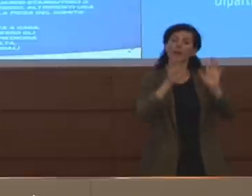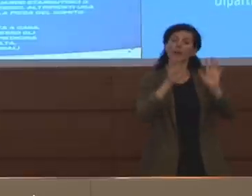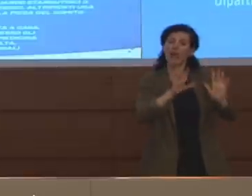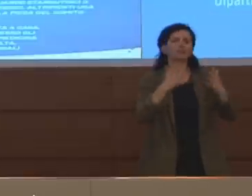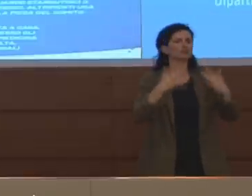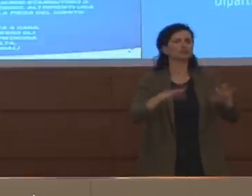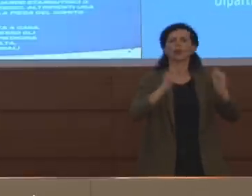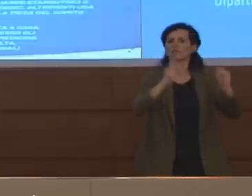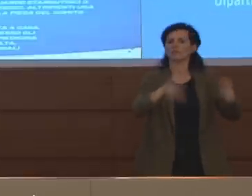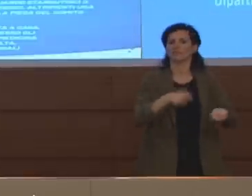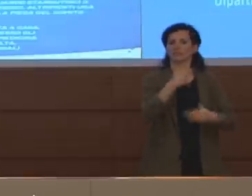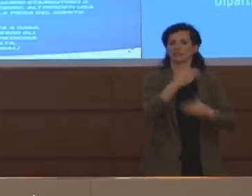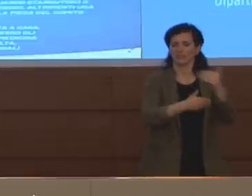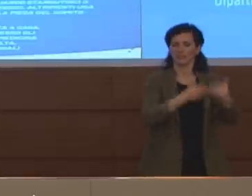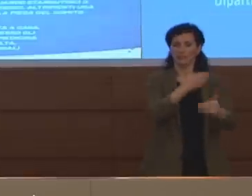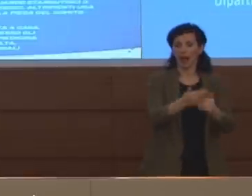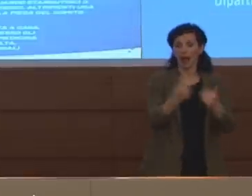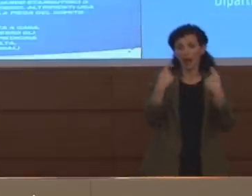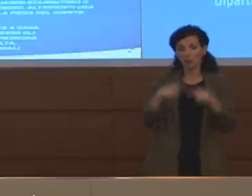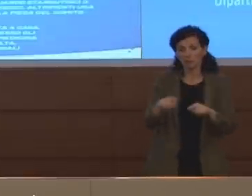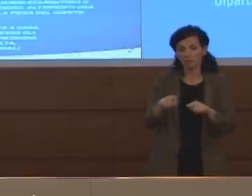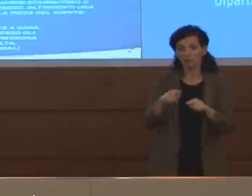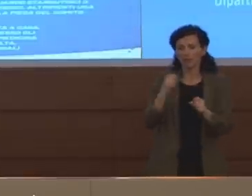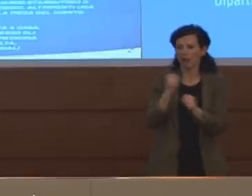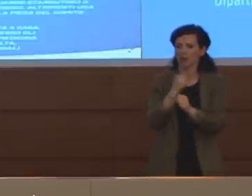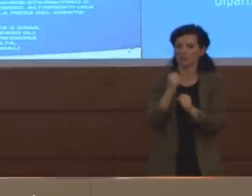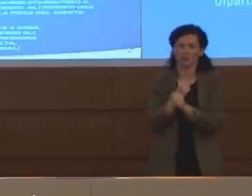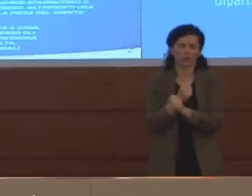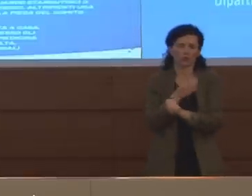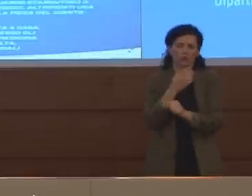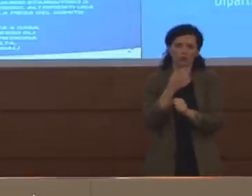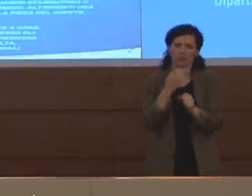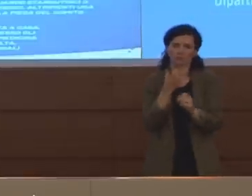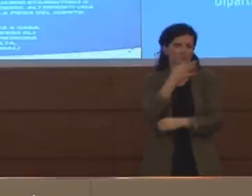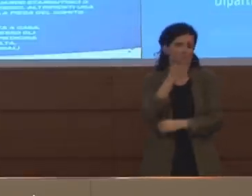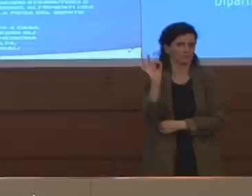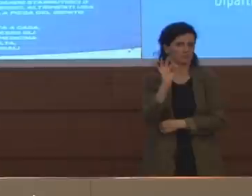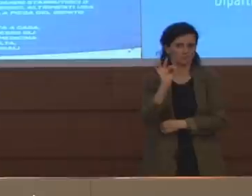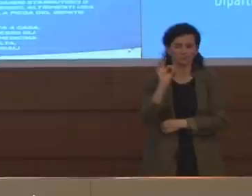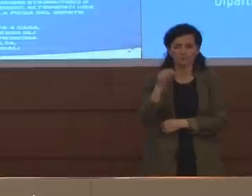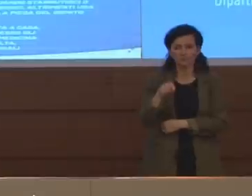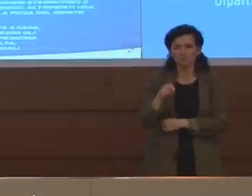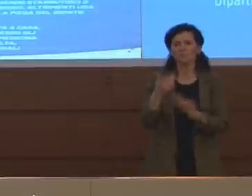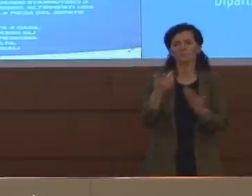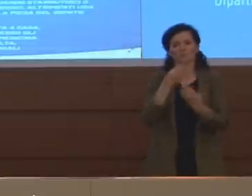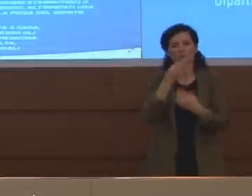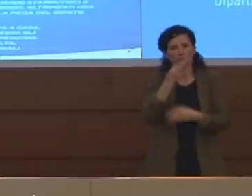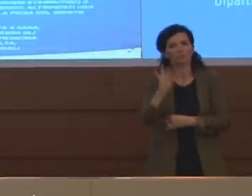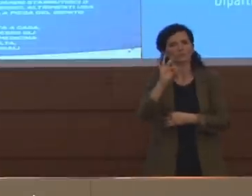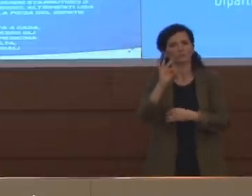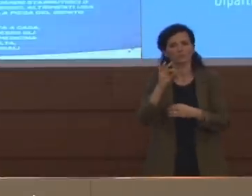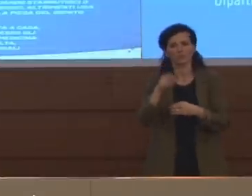risultato straordinario che è stato raggiunto, se ci riflettete, esattamente